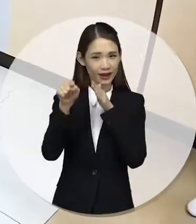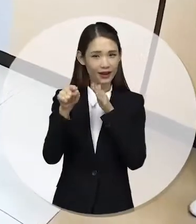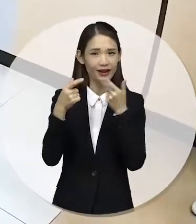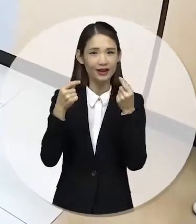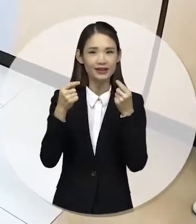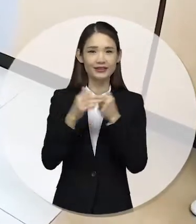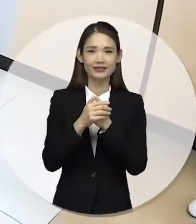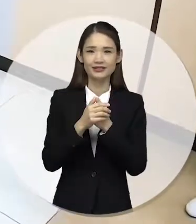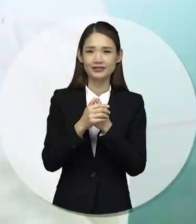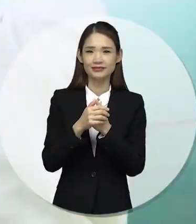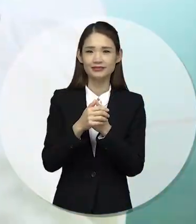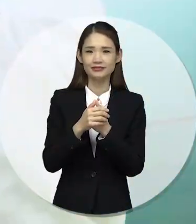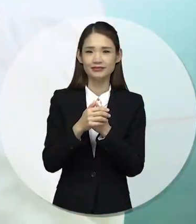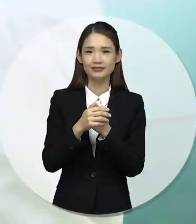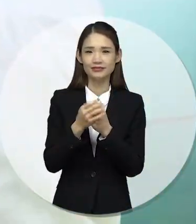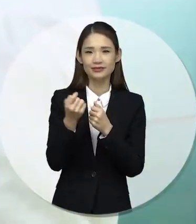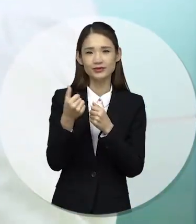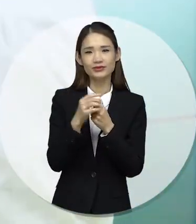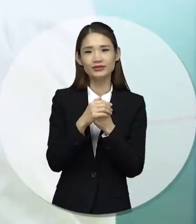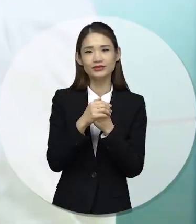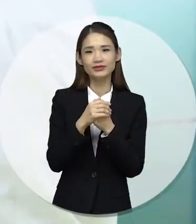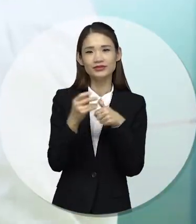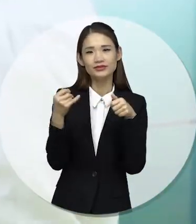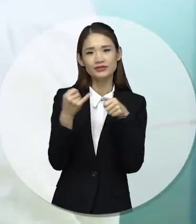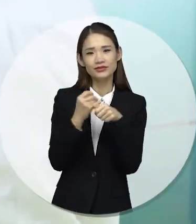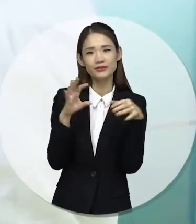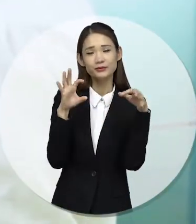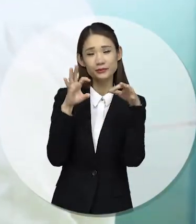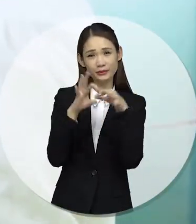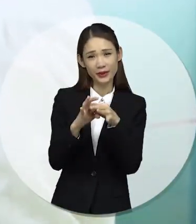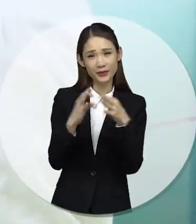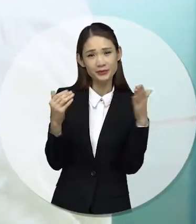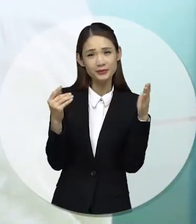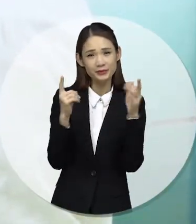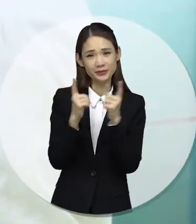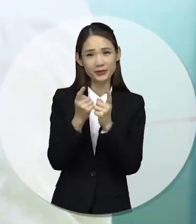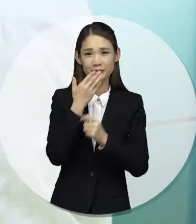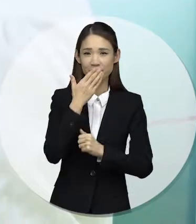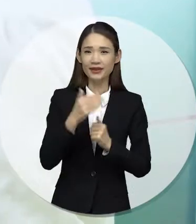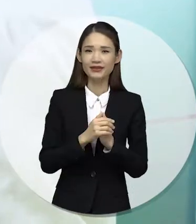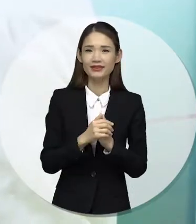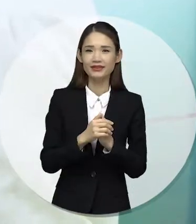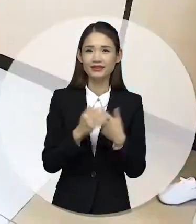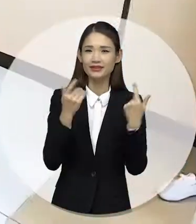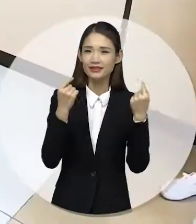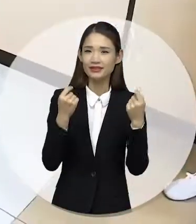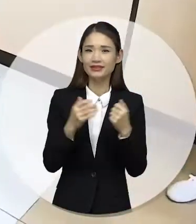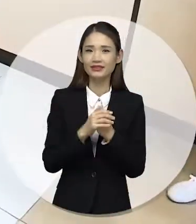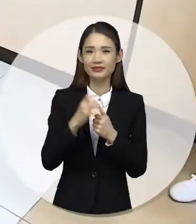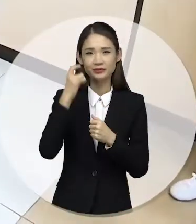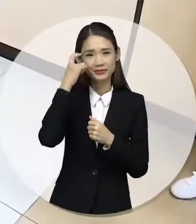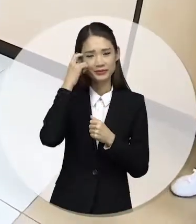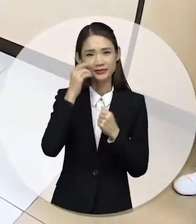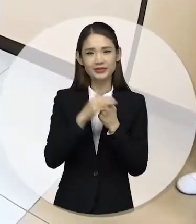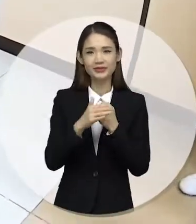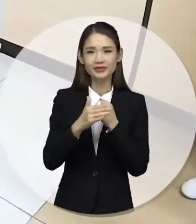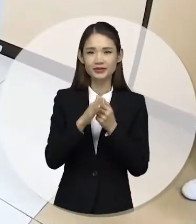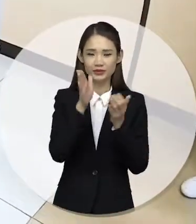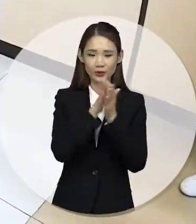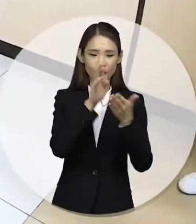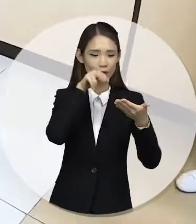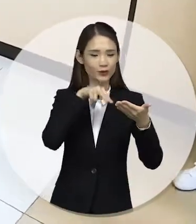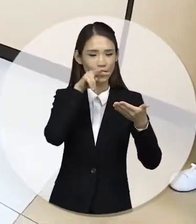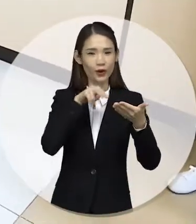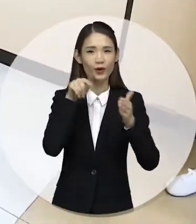거기에서 또 살짝 뭐 인연이 누군가랑 이어질 수도 있고, 그러므로 제가 도서관을 꼭 한번 가보고 싶습니다.